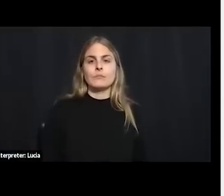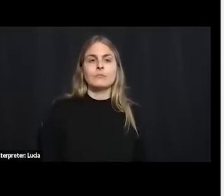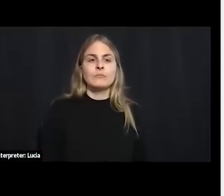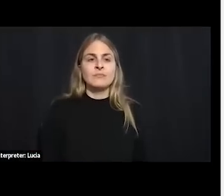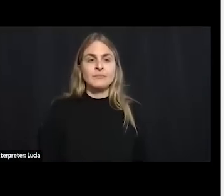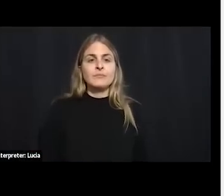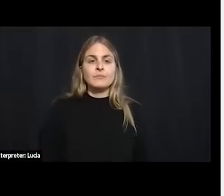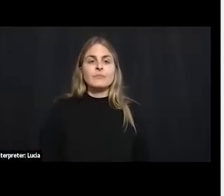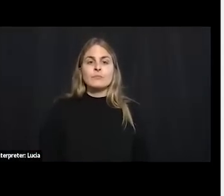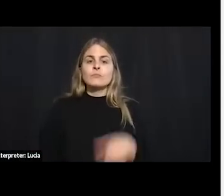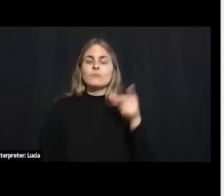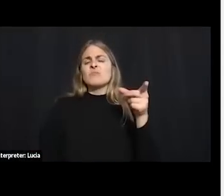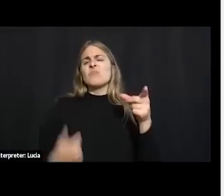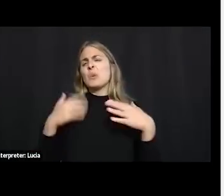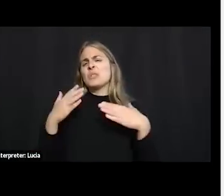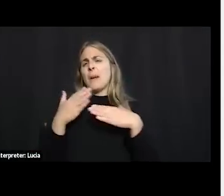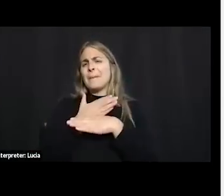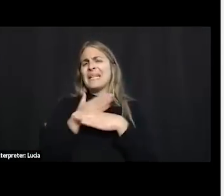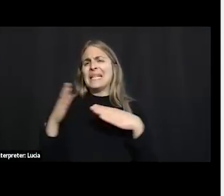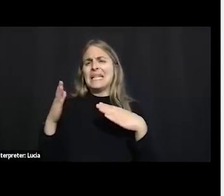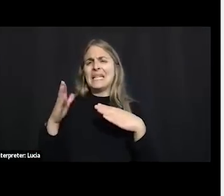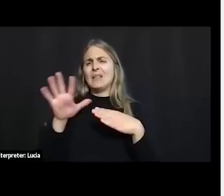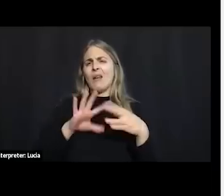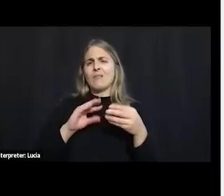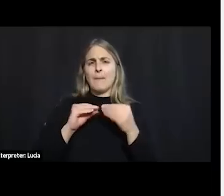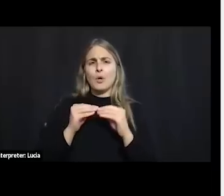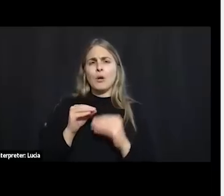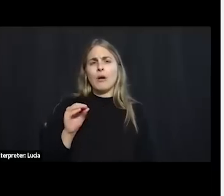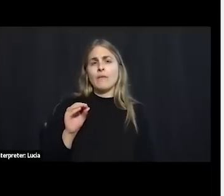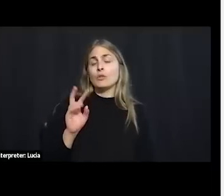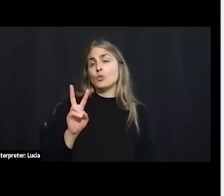Los participantes informaron un número promedio de 2.23 apoyos distales.